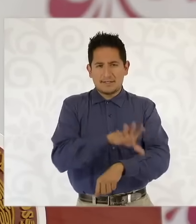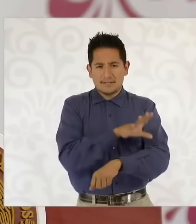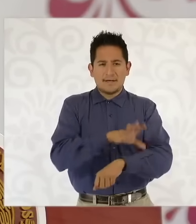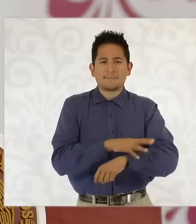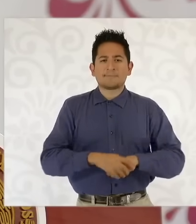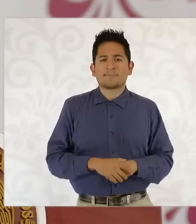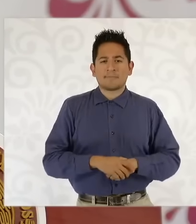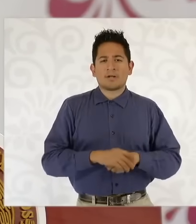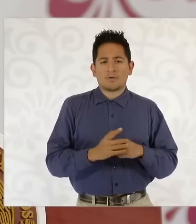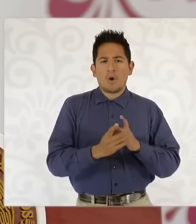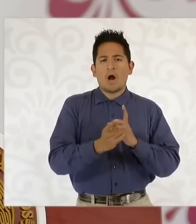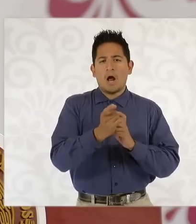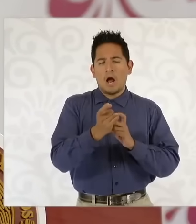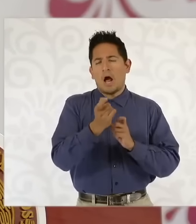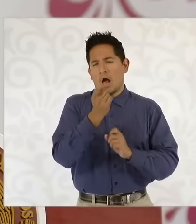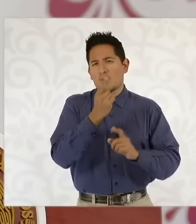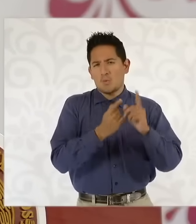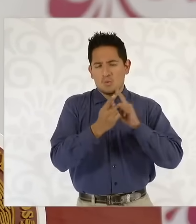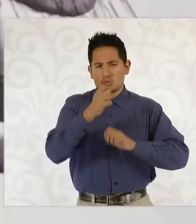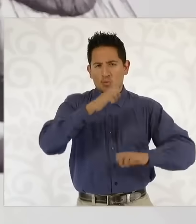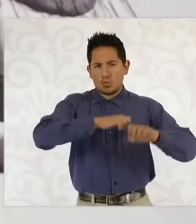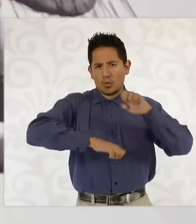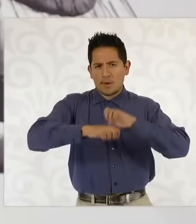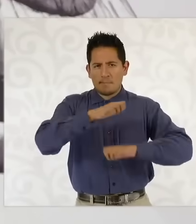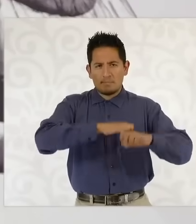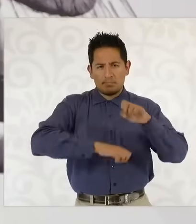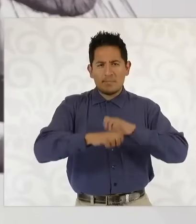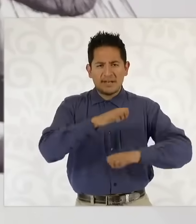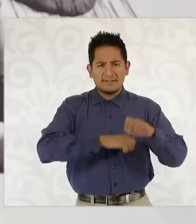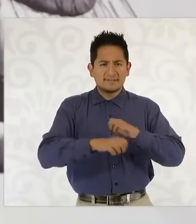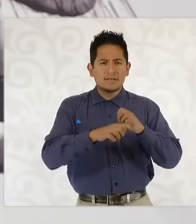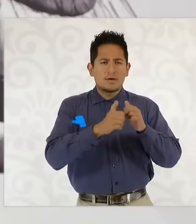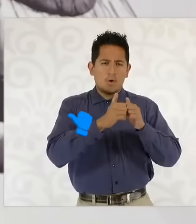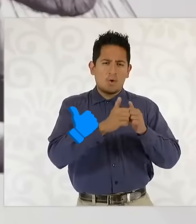una parte del mercado eléctrico como estaba antes. Entonces, se les da la opción o que le vendan a